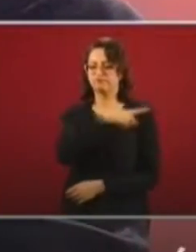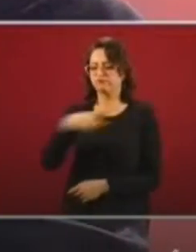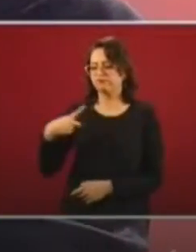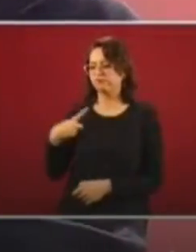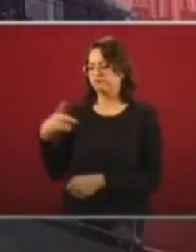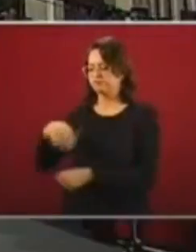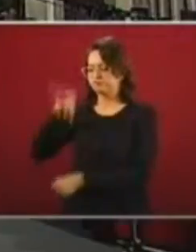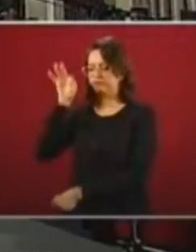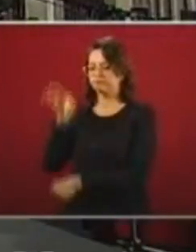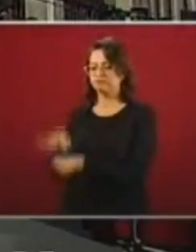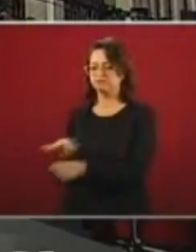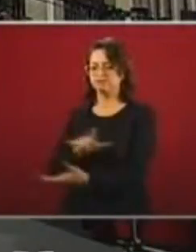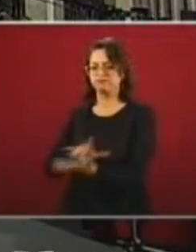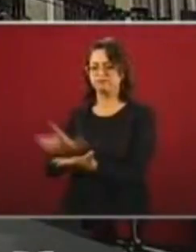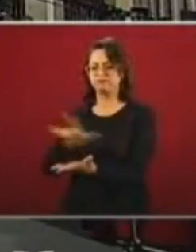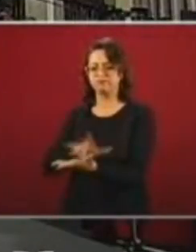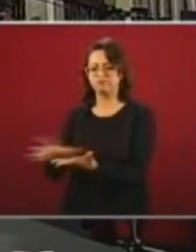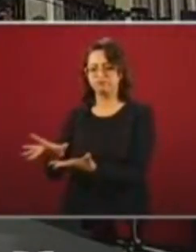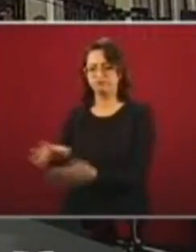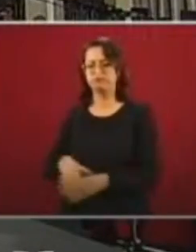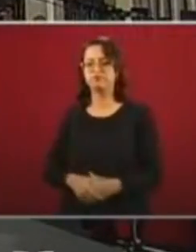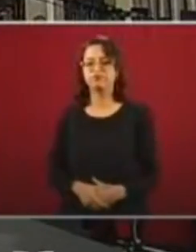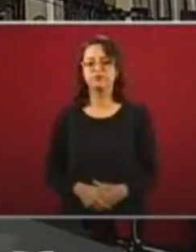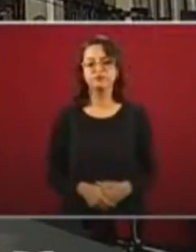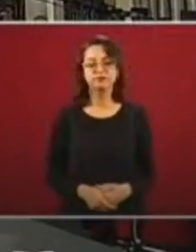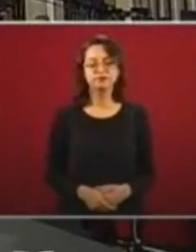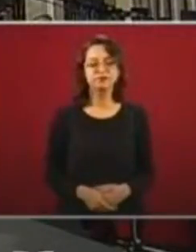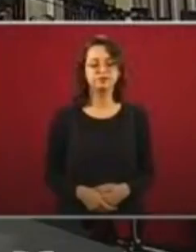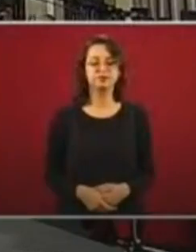DEFENSORES DE DERECHOS HUMANOS.